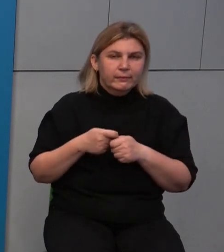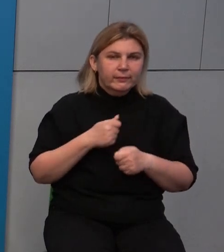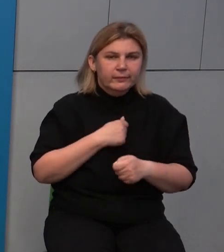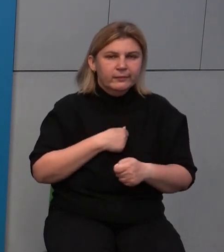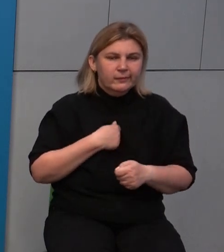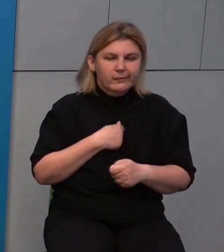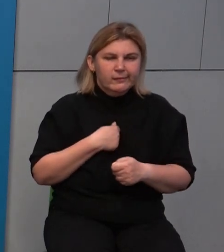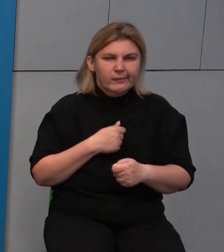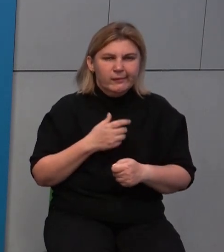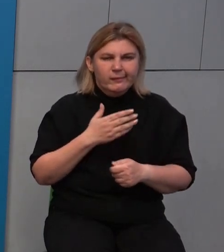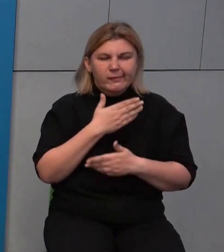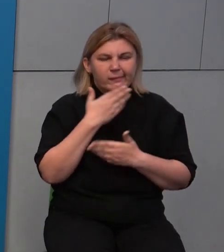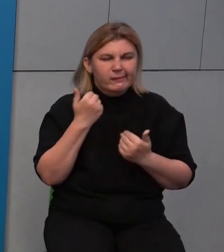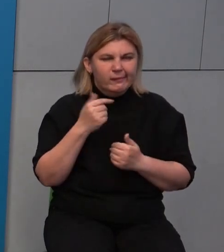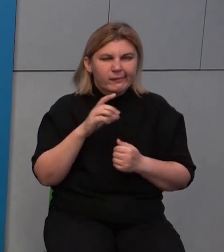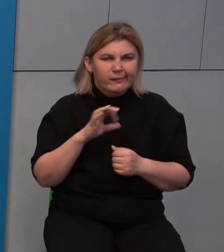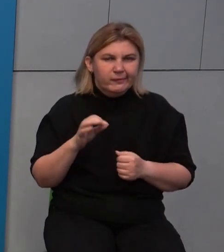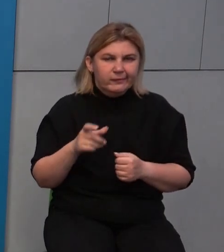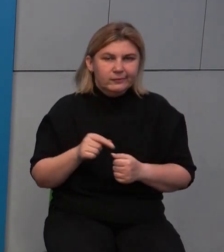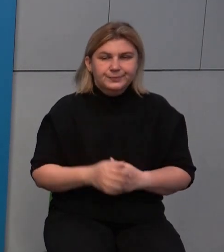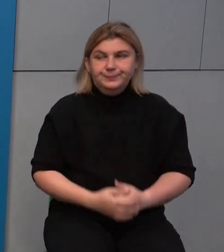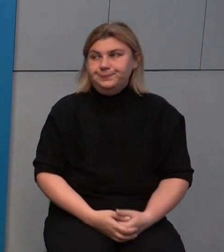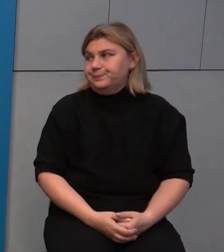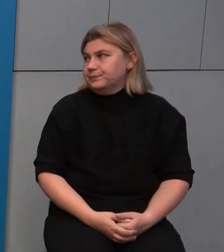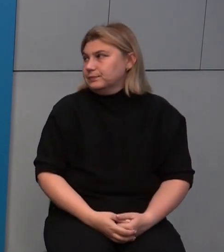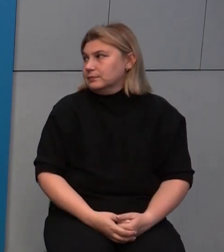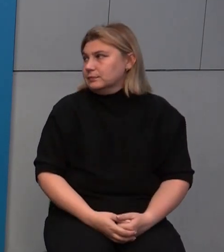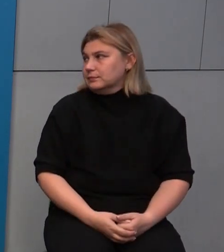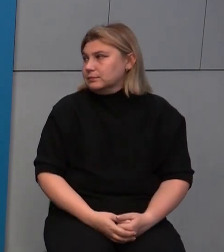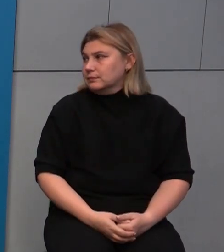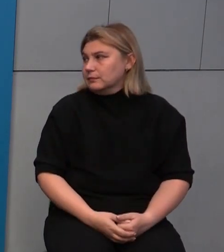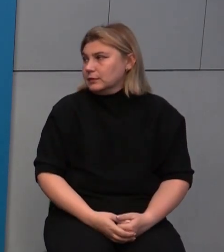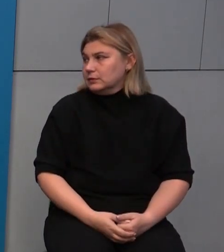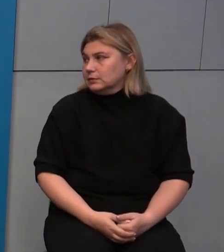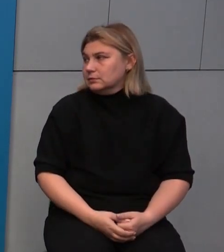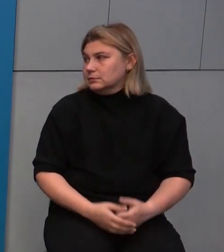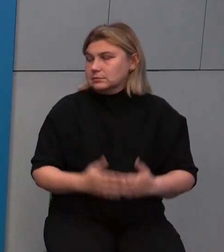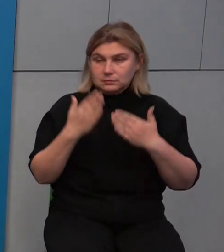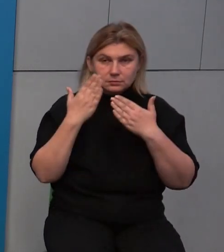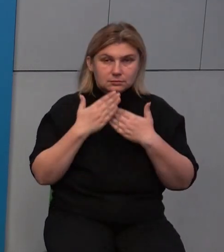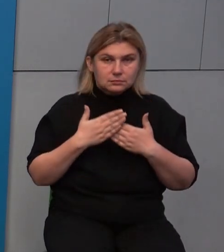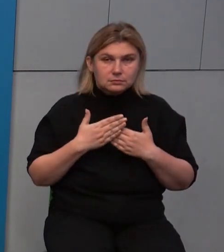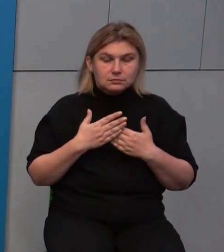Ponieważ tego nie ma, to czytając o tym, dostajemy takiego